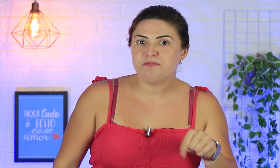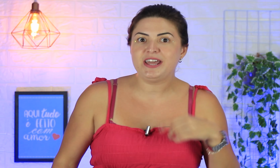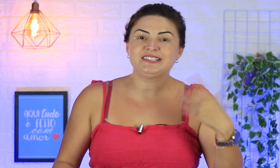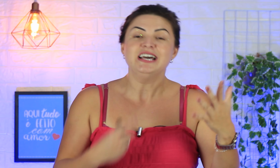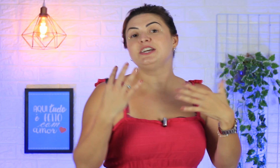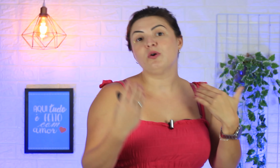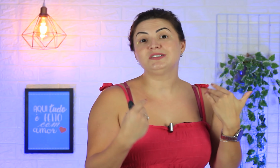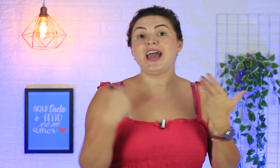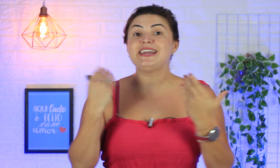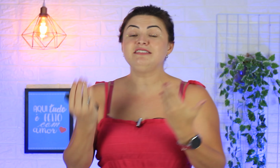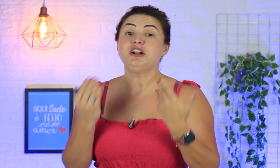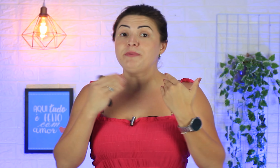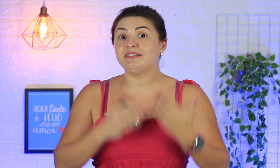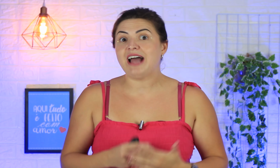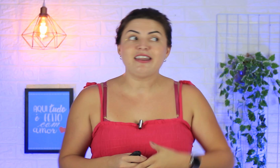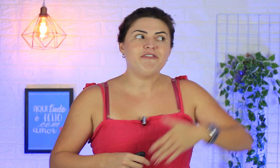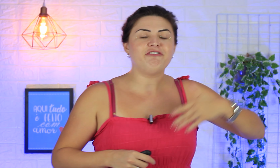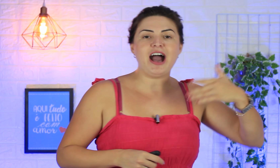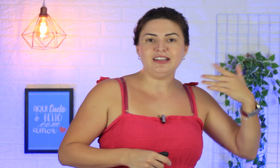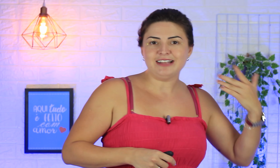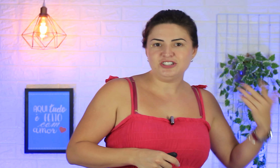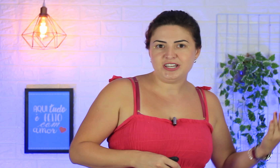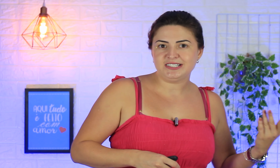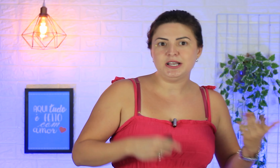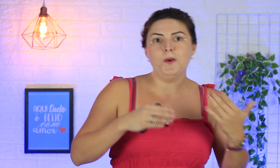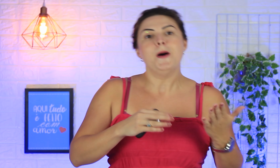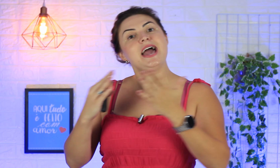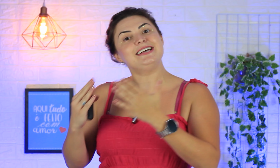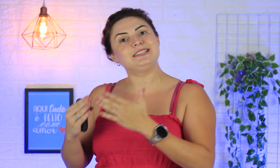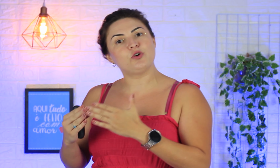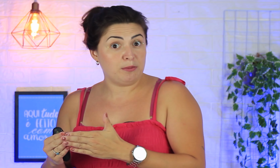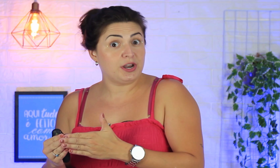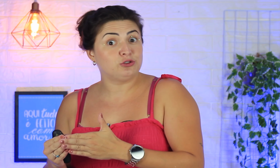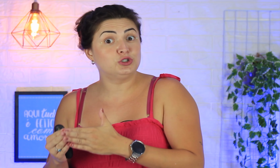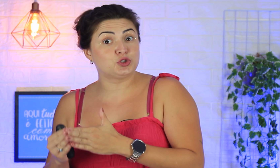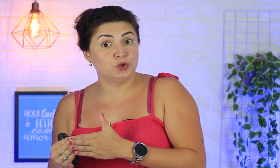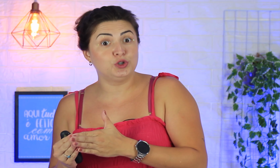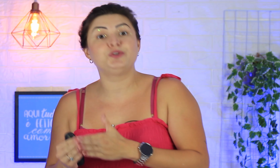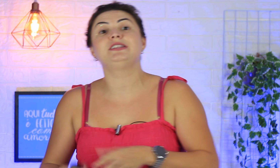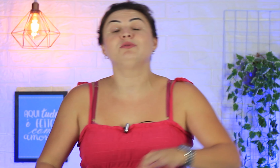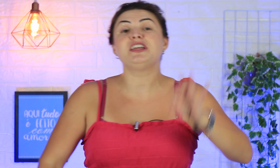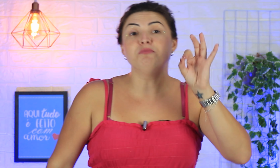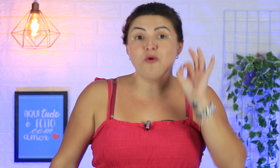da empresa e que conseguem interpretar a fala da direção para esse colaborador surdo então tem